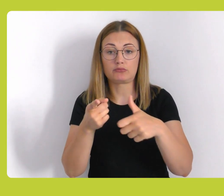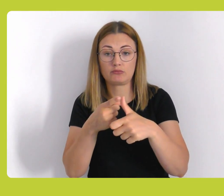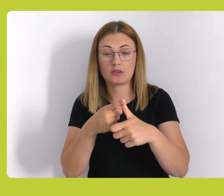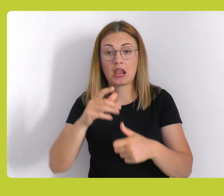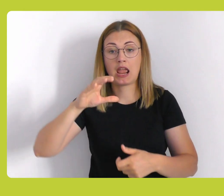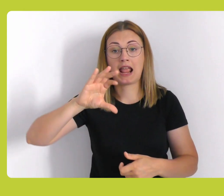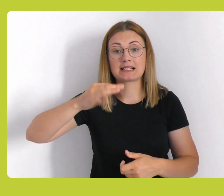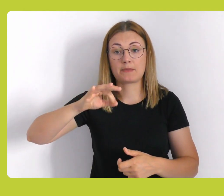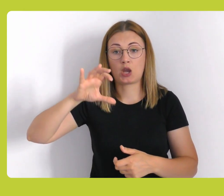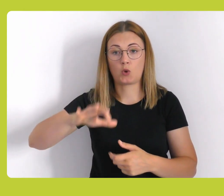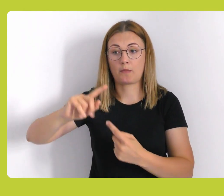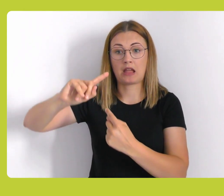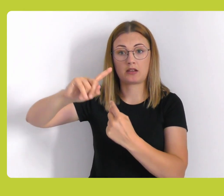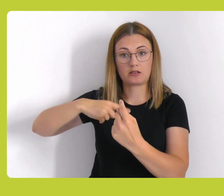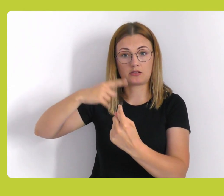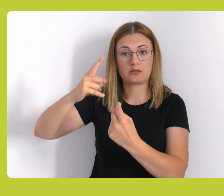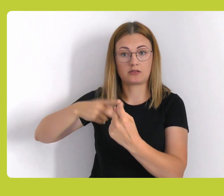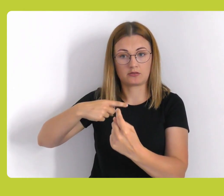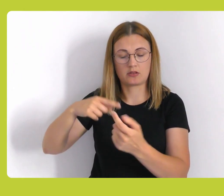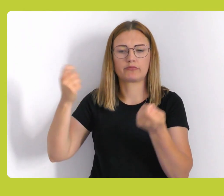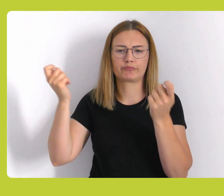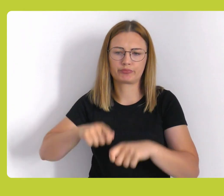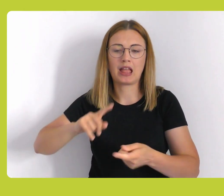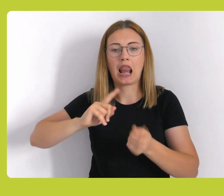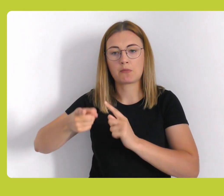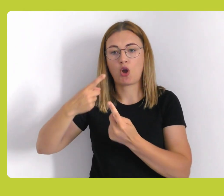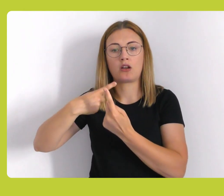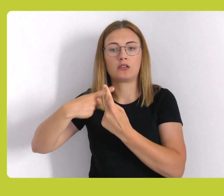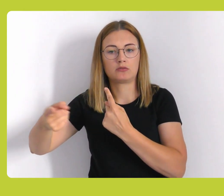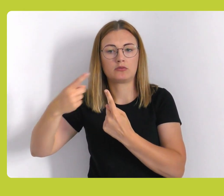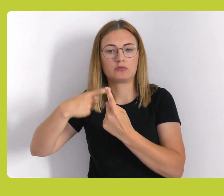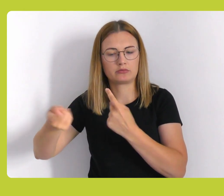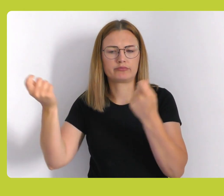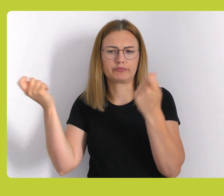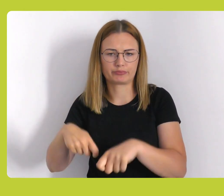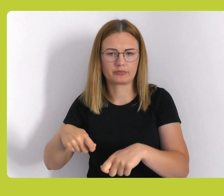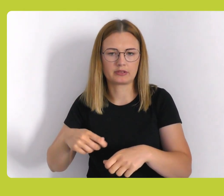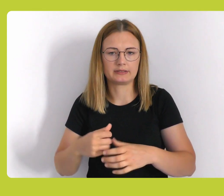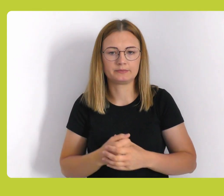wychodzące lub przychodzące wiadomości,